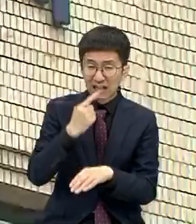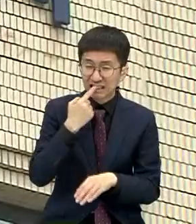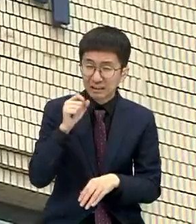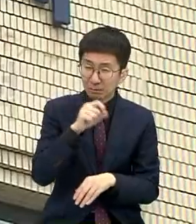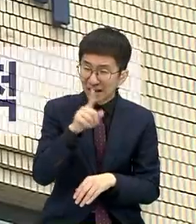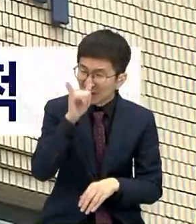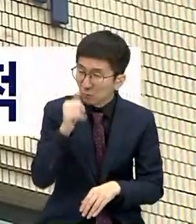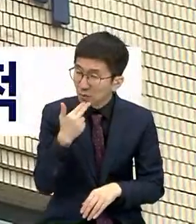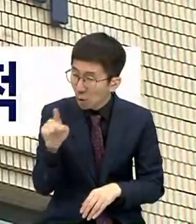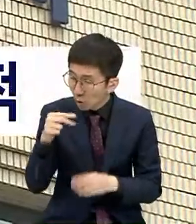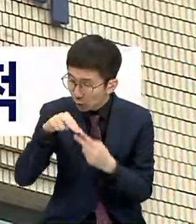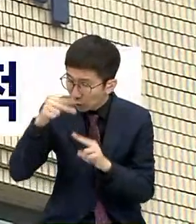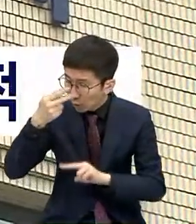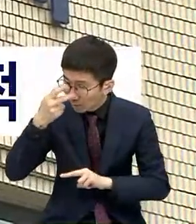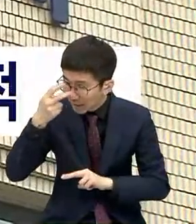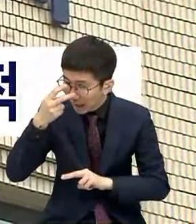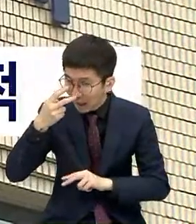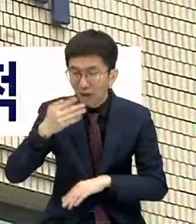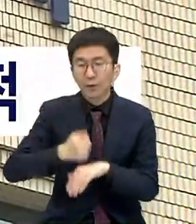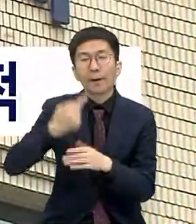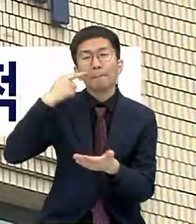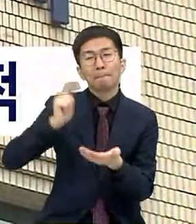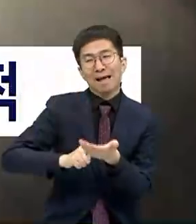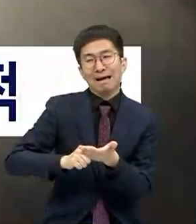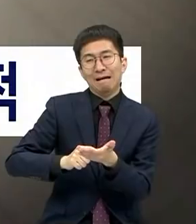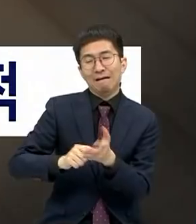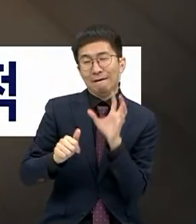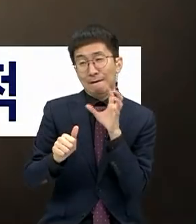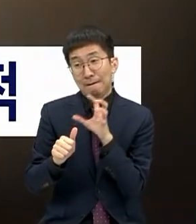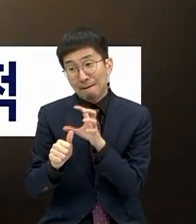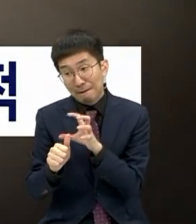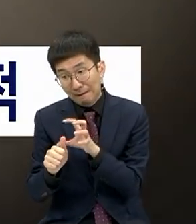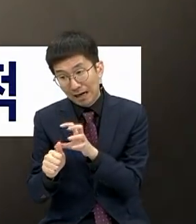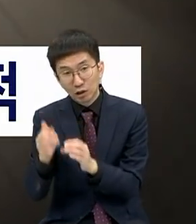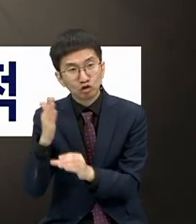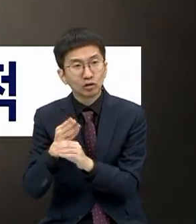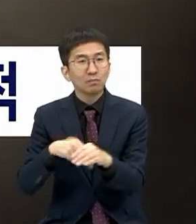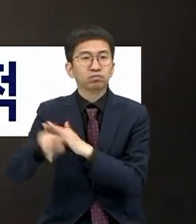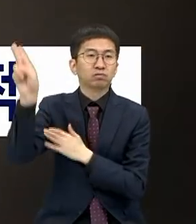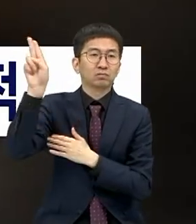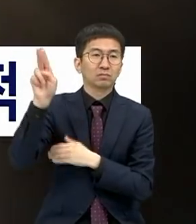찾아냈고 구속하려 했지만 구속 전 피의자 심문을 앞두고 잠적해버렸습니다.